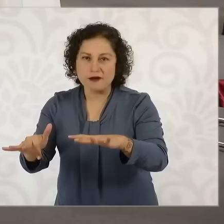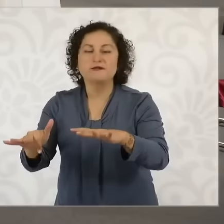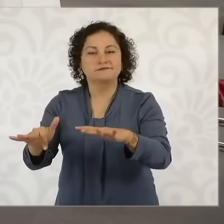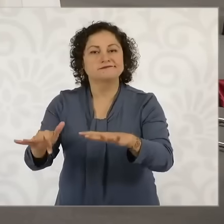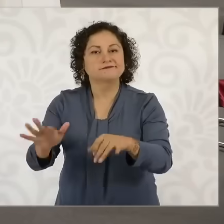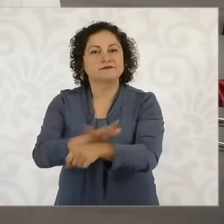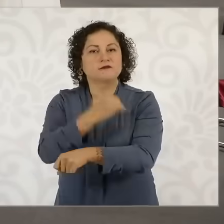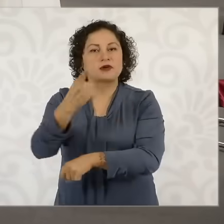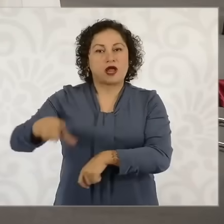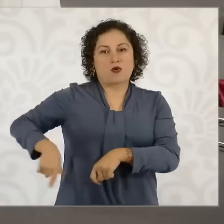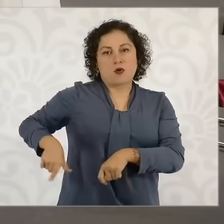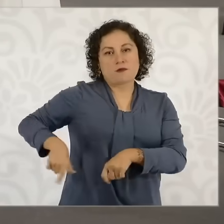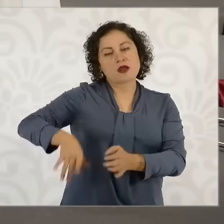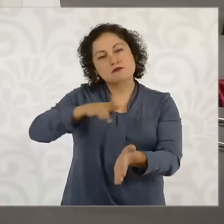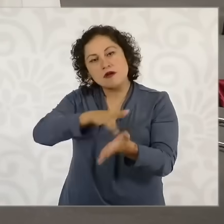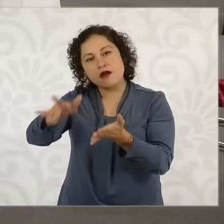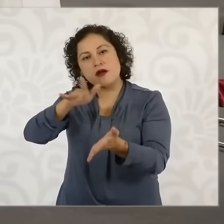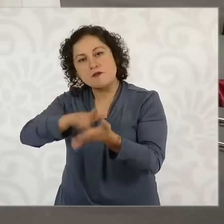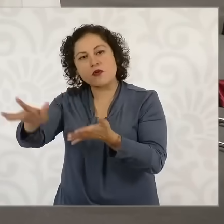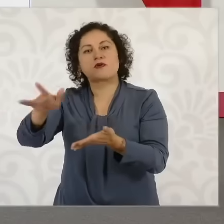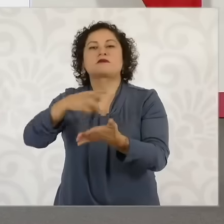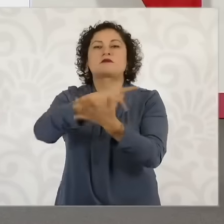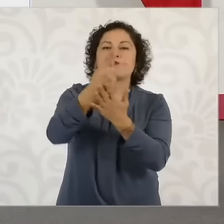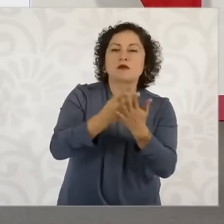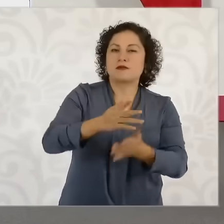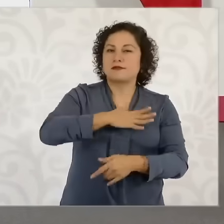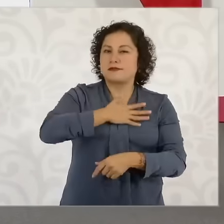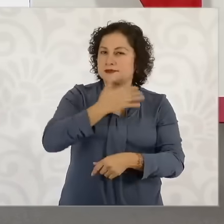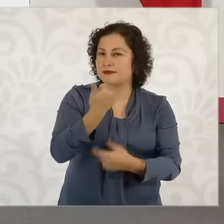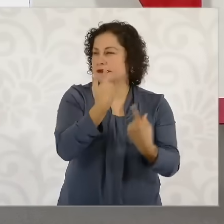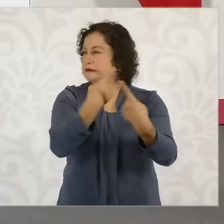través de los programas del bienestar, a través de una serie de beneficios que se han generado,